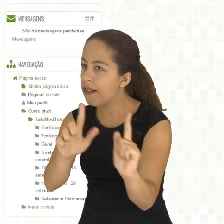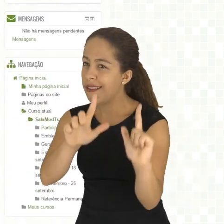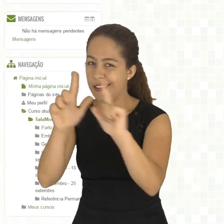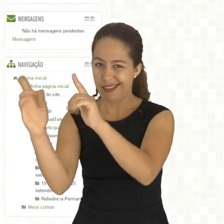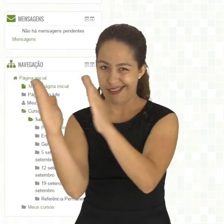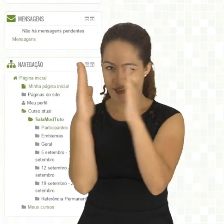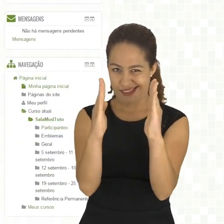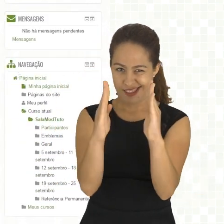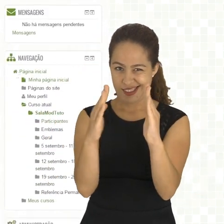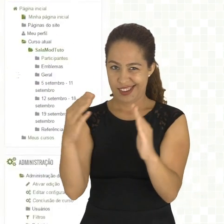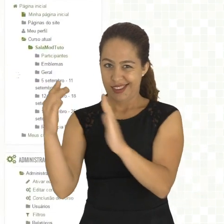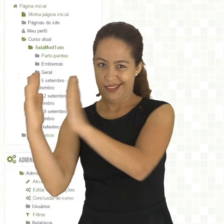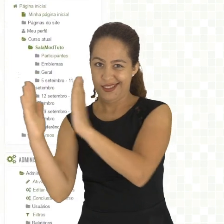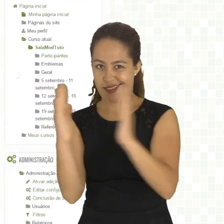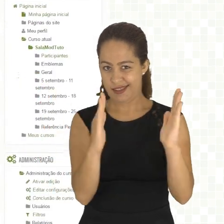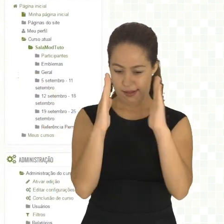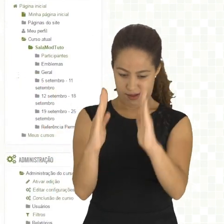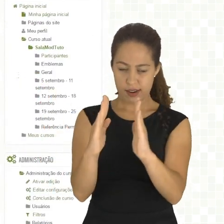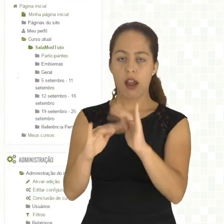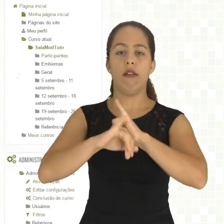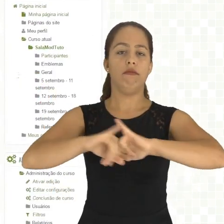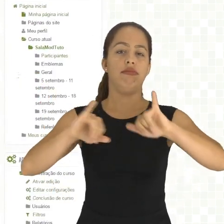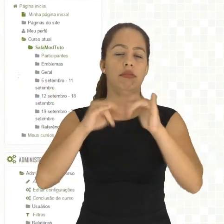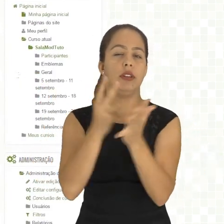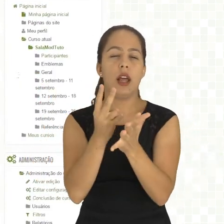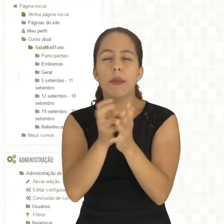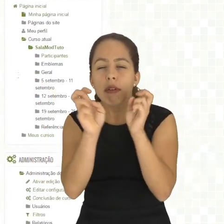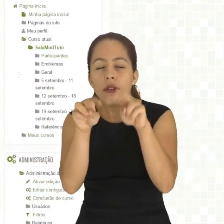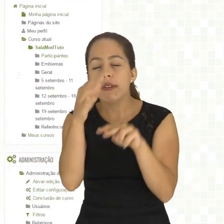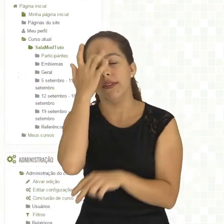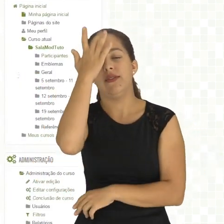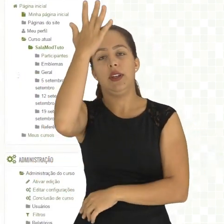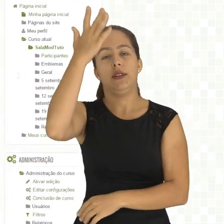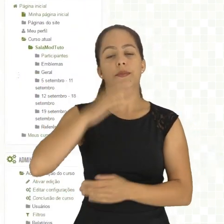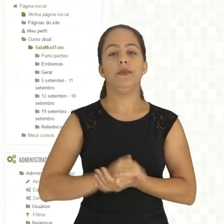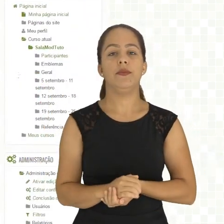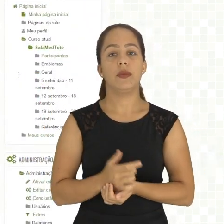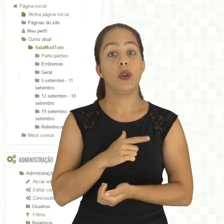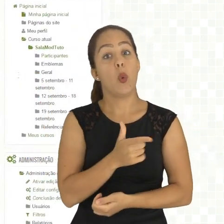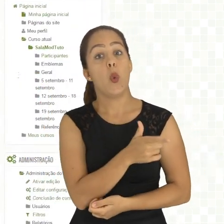acompanhar outros fóruns. Os que são muito